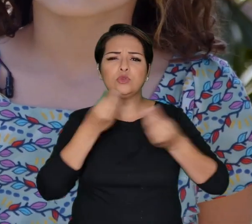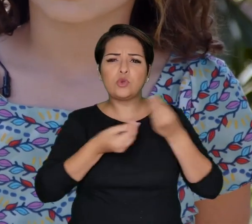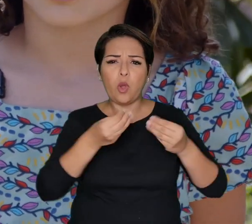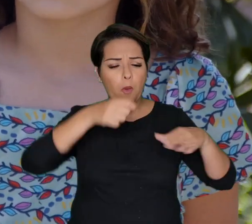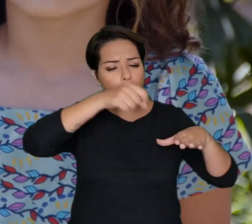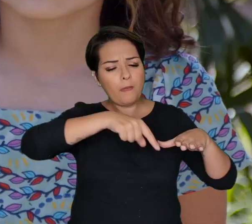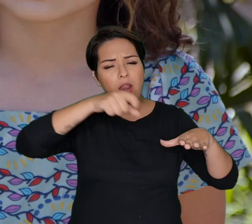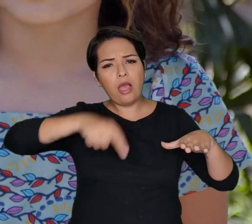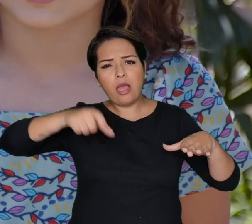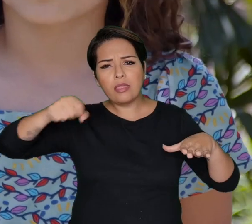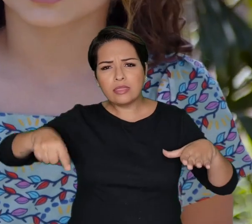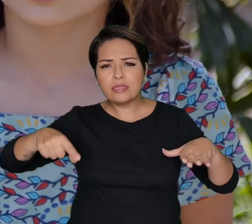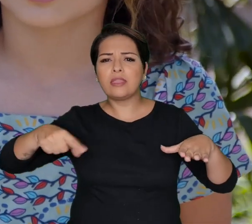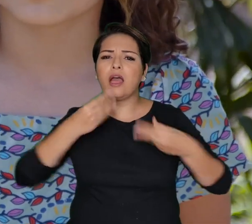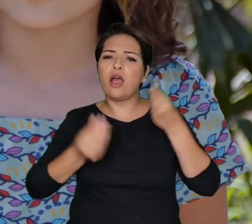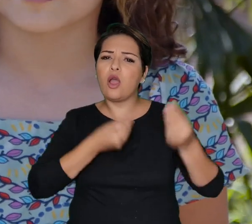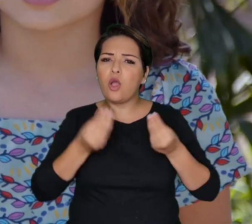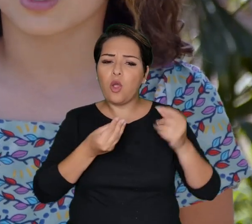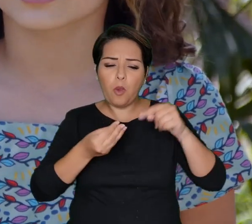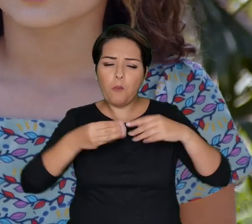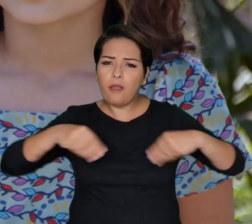os solos para a planta viver melhor,